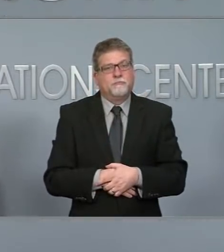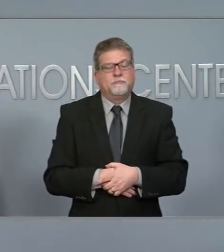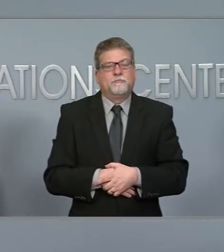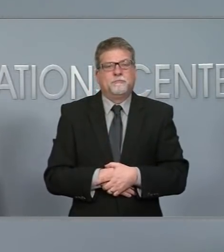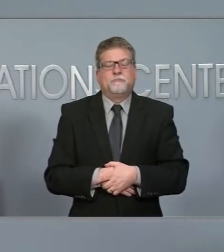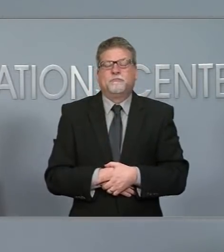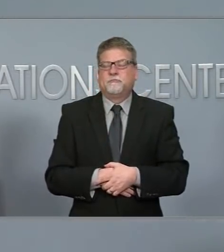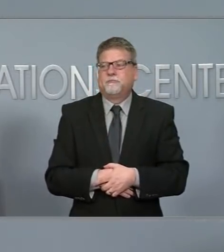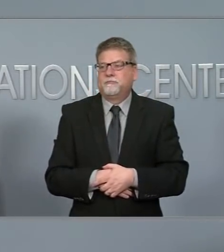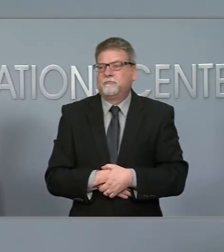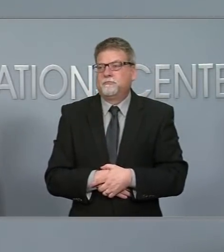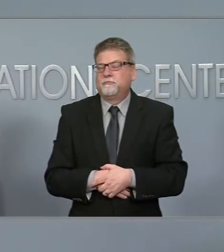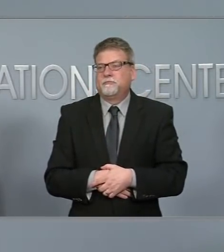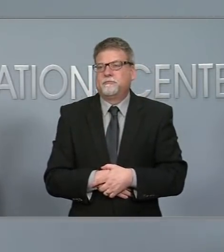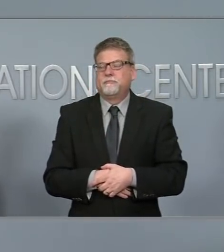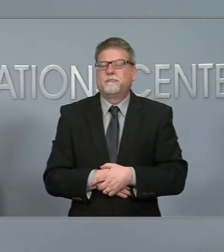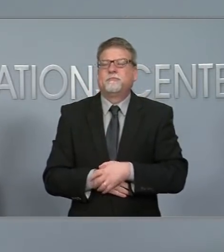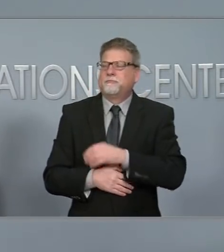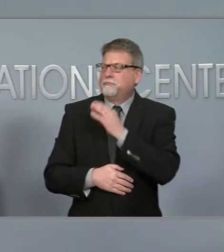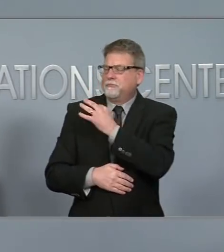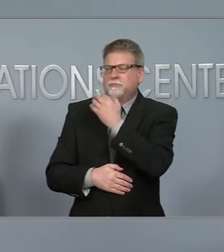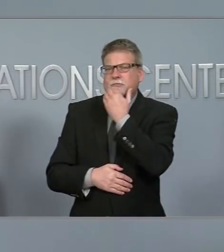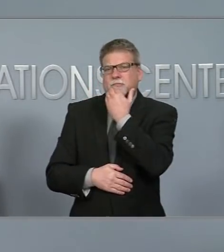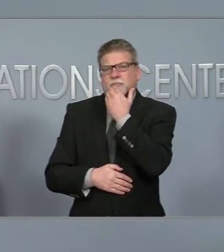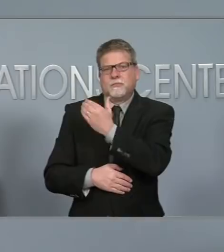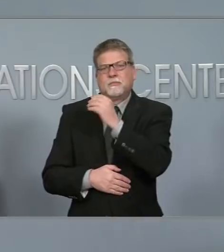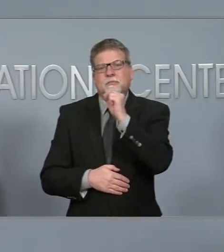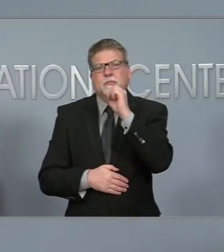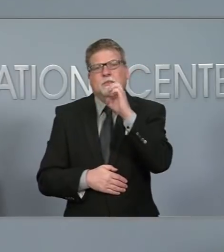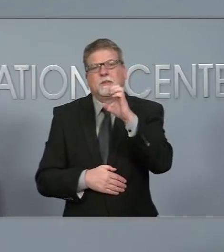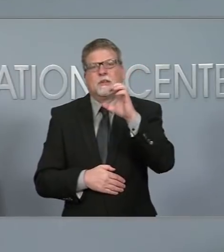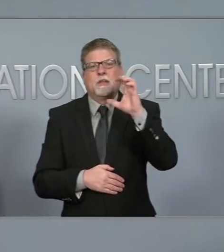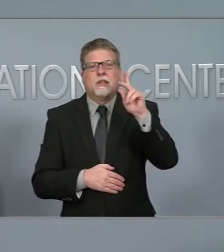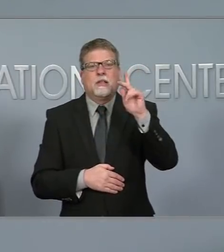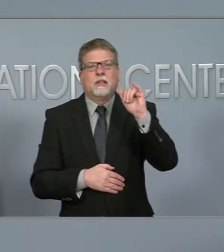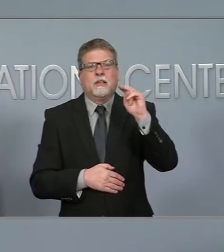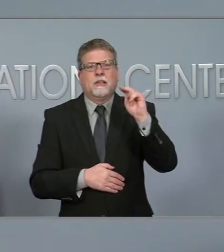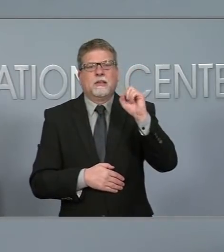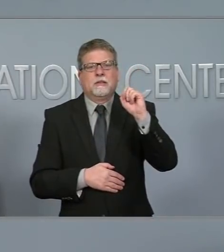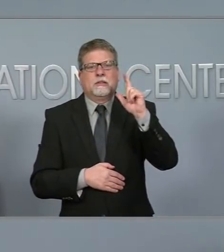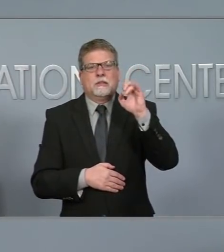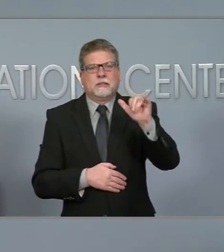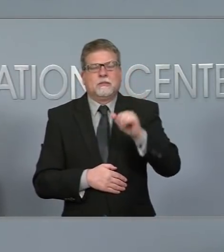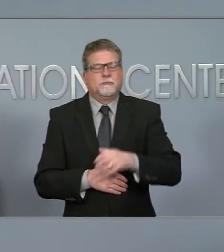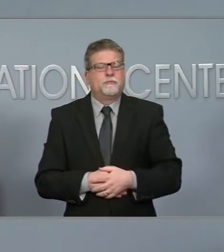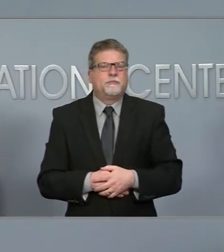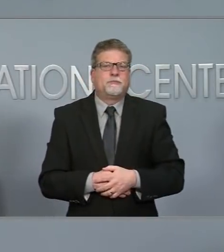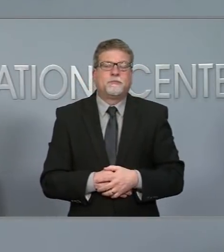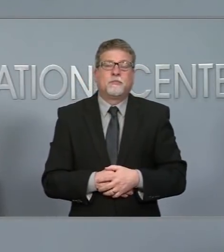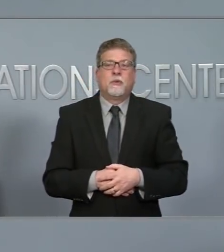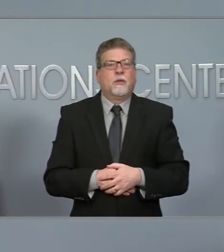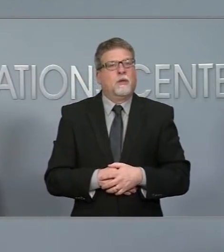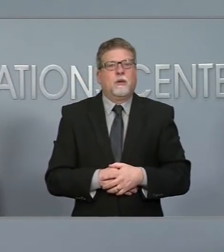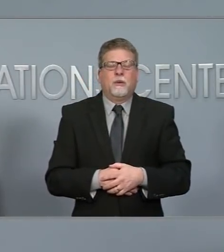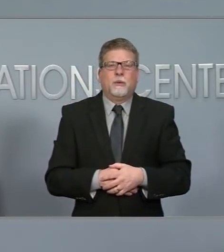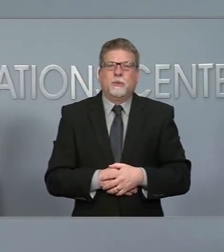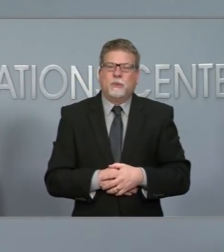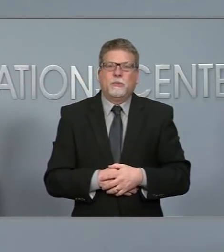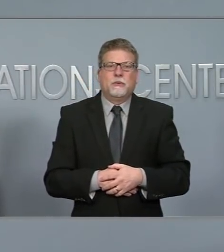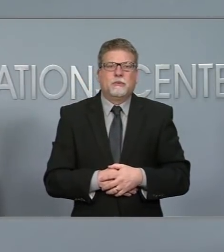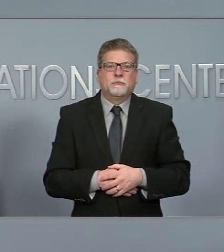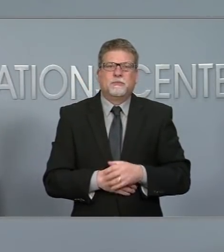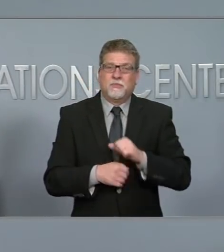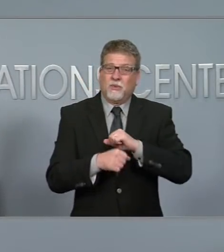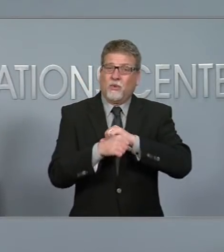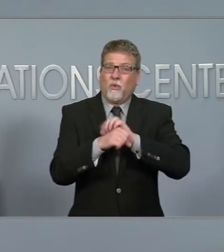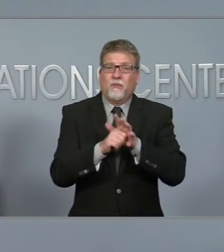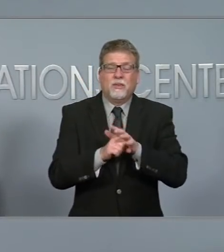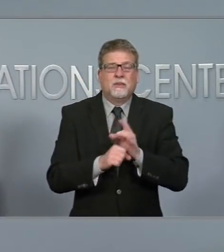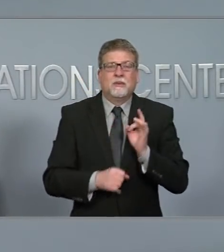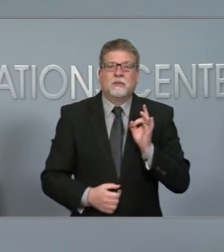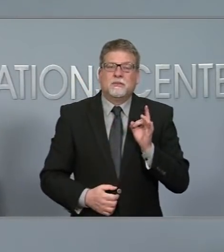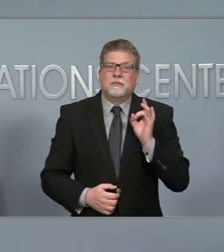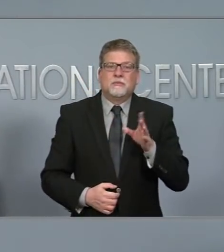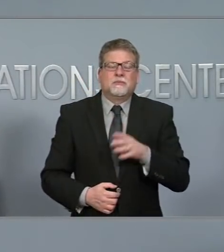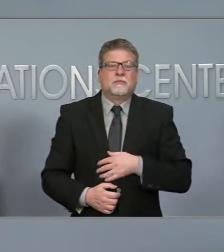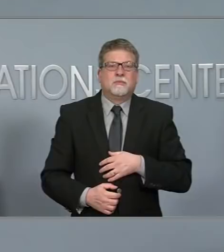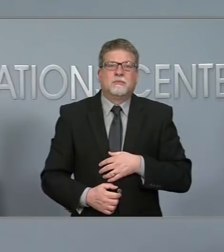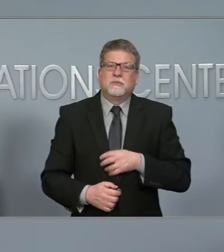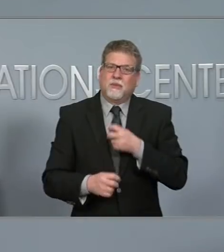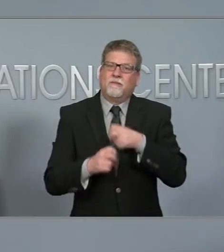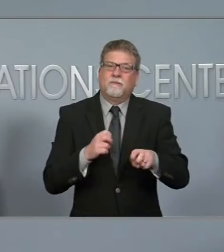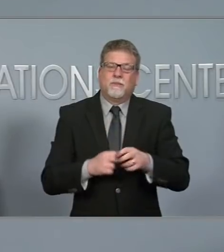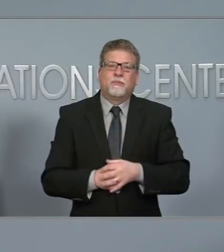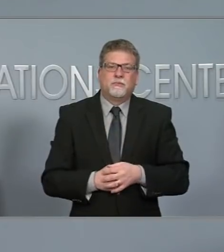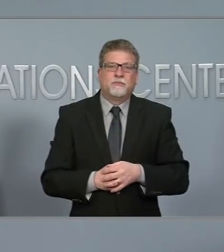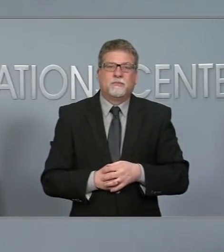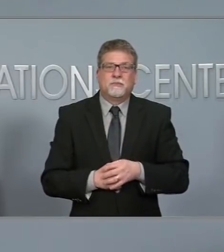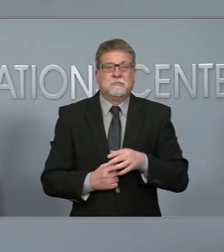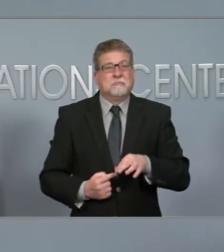back punto en ese punto gov